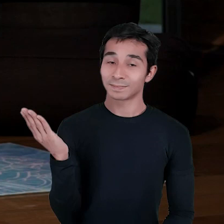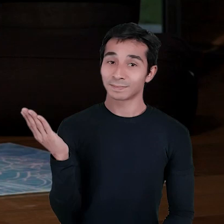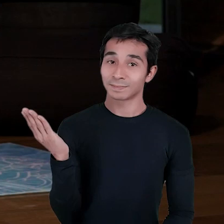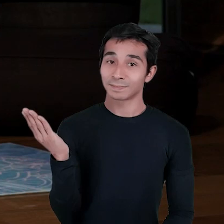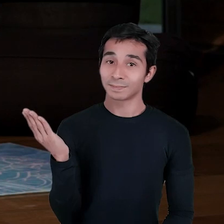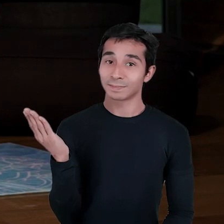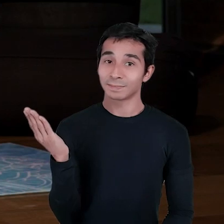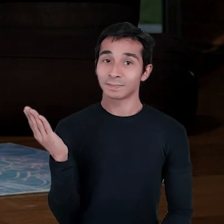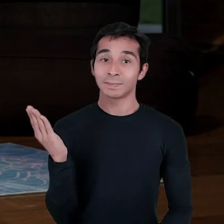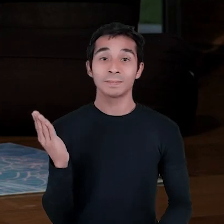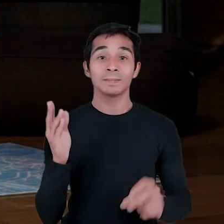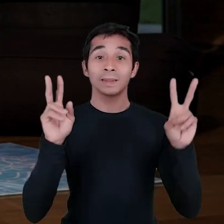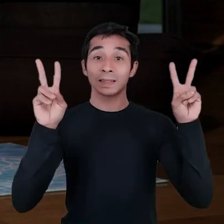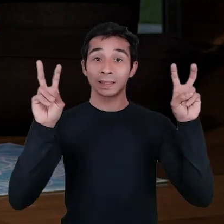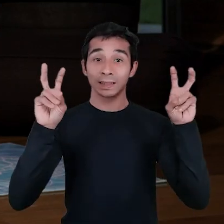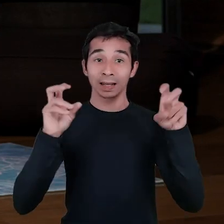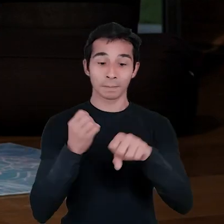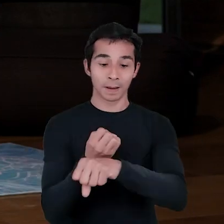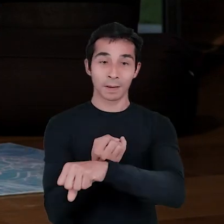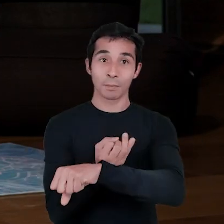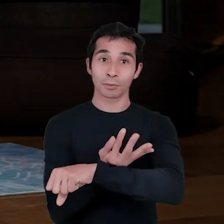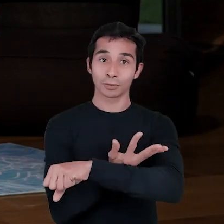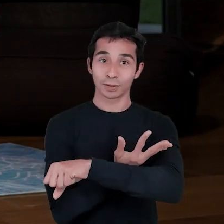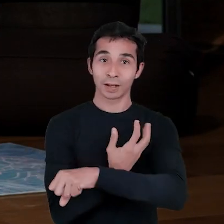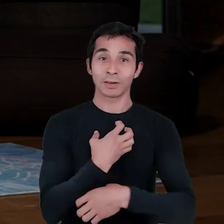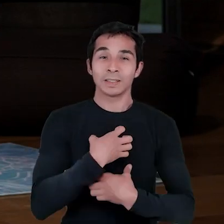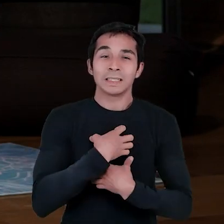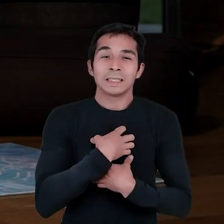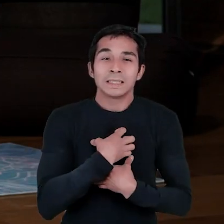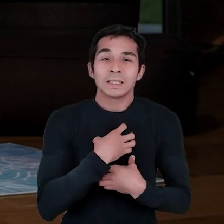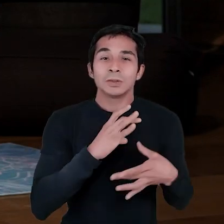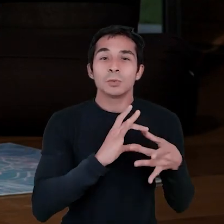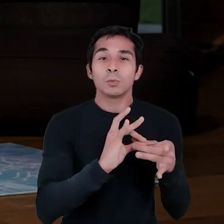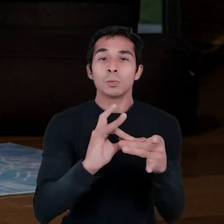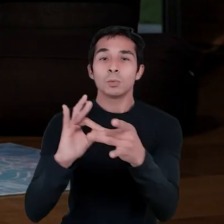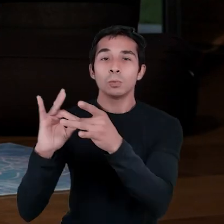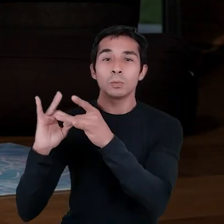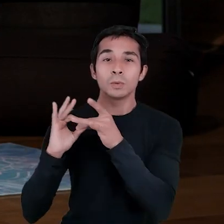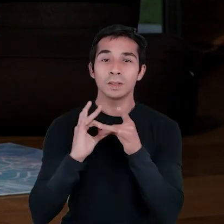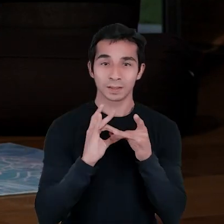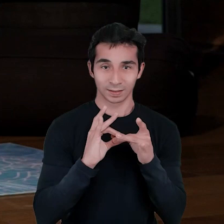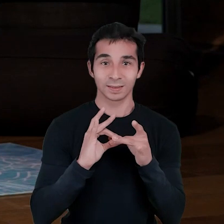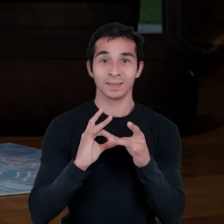Bakhti Yoga, onde o aspecto emocional, o sentimento de união prevalece.